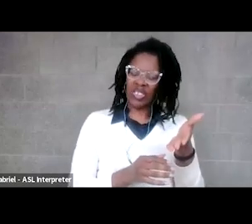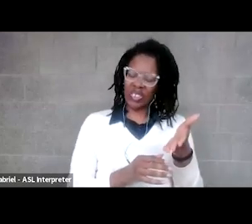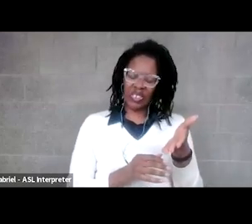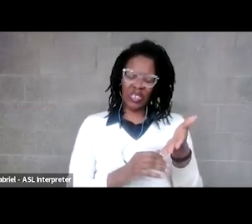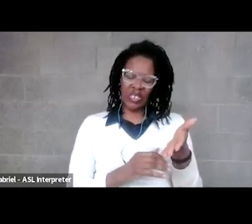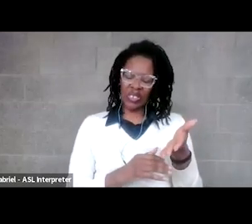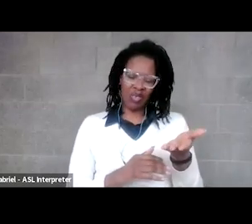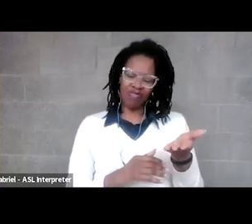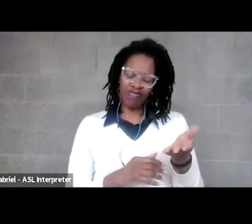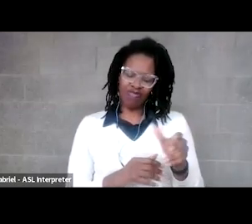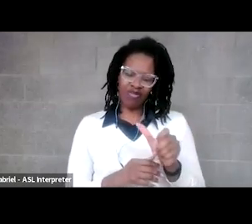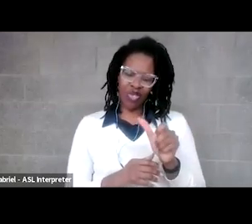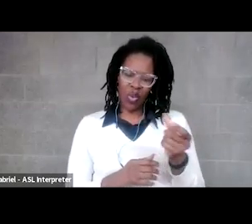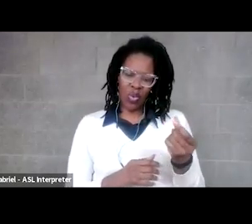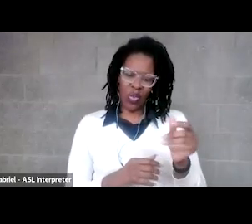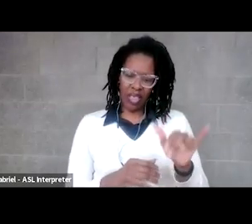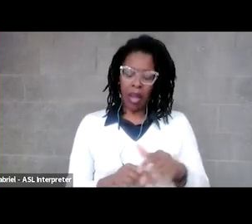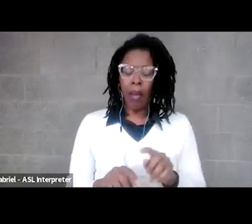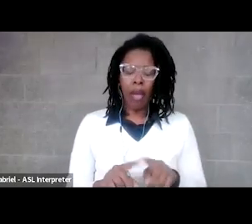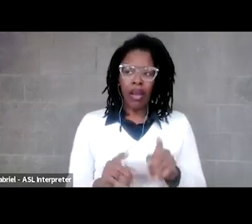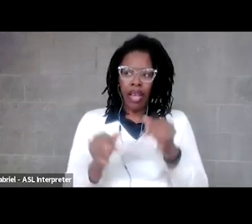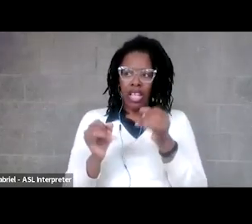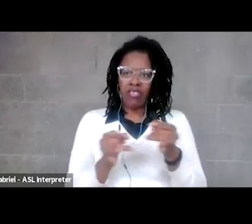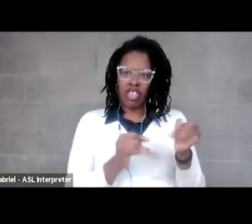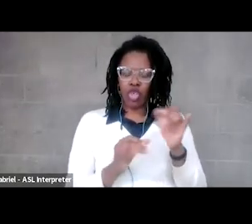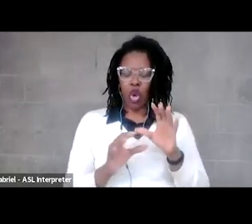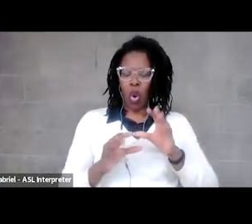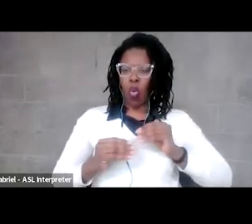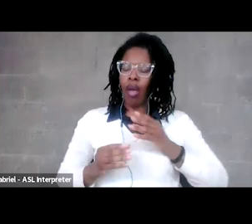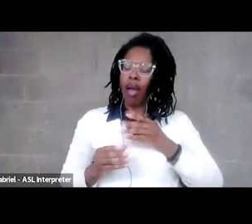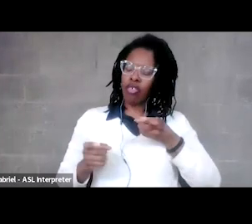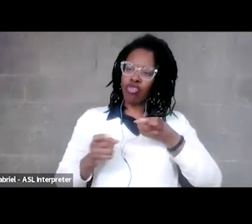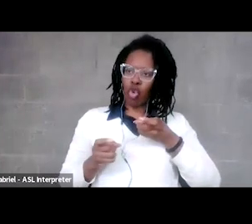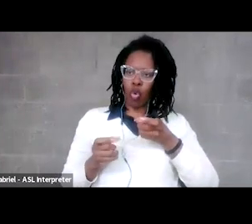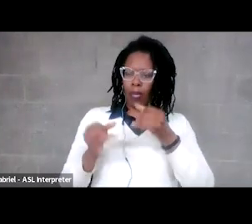Así que estas cuentas son cuentas de propiedad y control individual, pero es algo